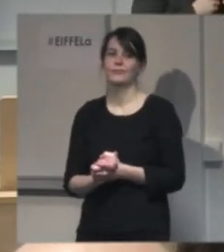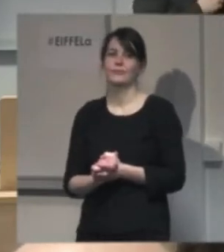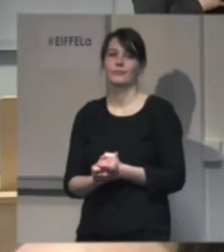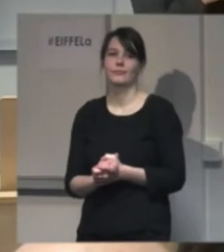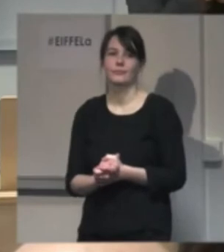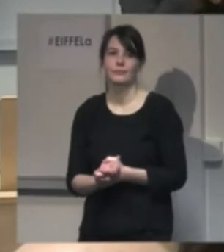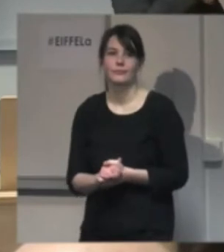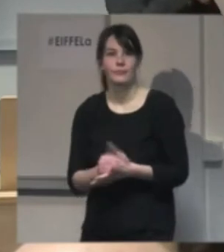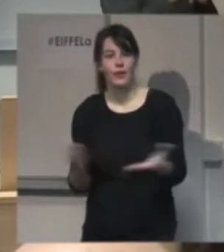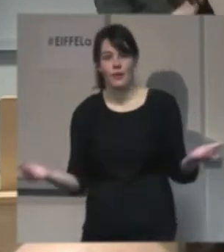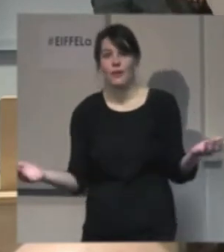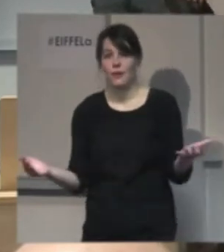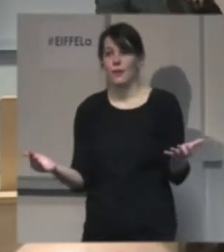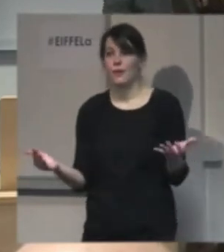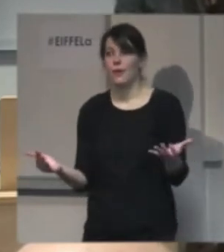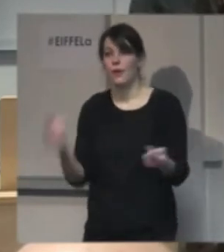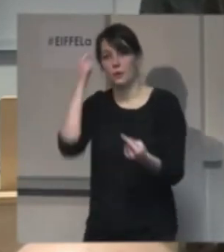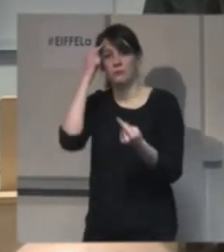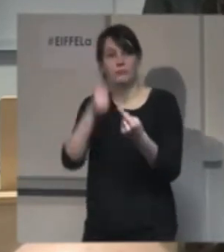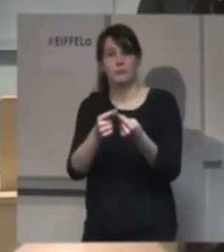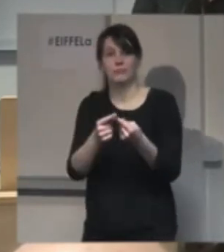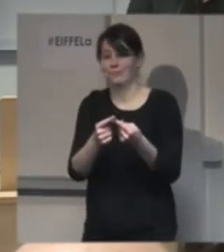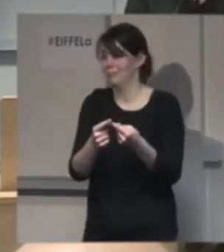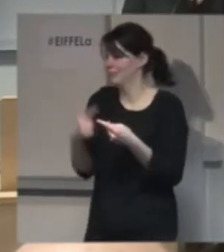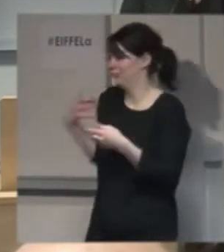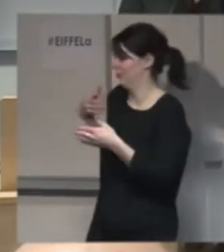Alors, l'idée est de vous présenter le travail qu'on a fait sur EIFFELa.